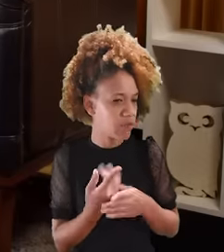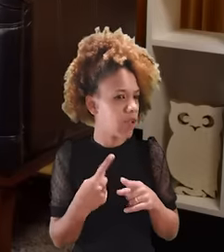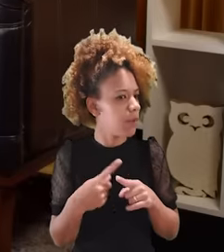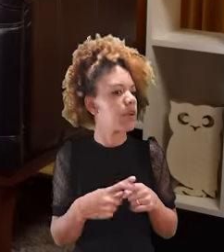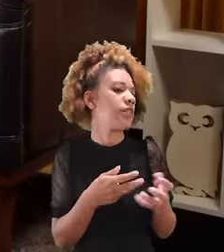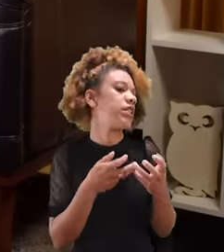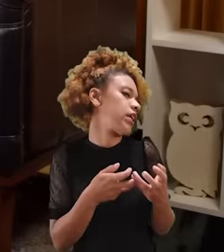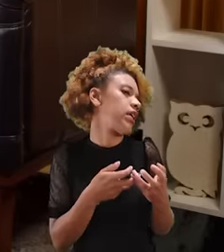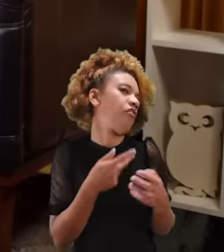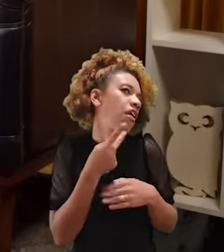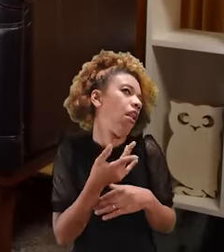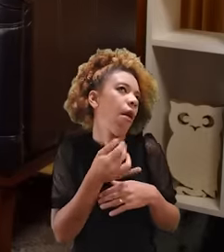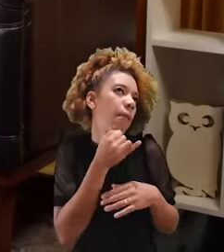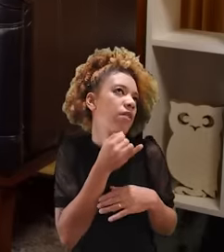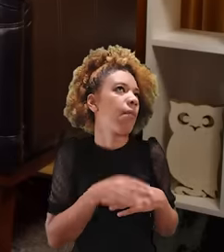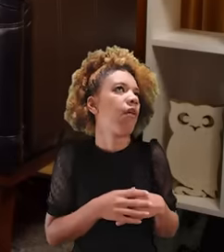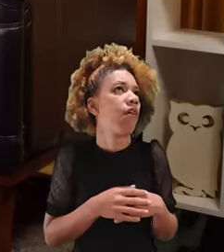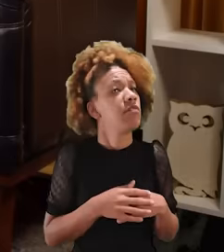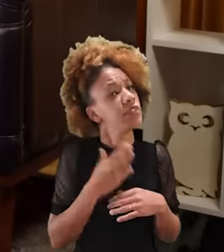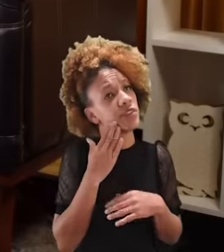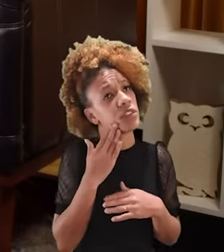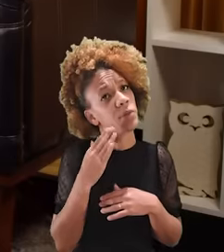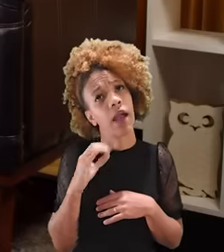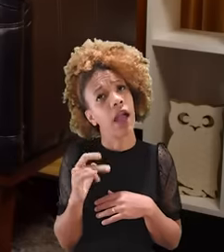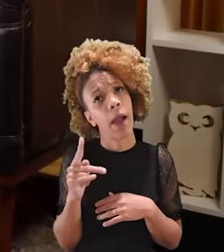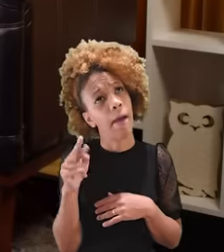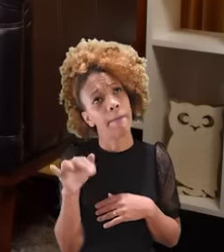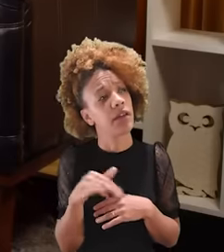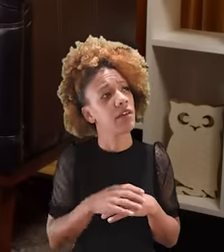gostaria de falar [ __ ] eu sei tanto sobre CAF que estão falando dessa [ __ ] dessa Bozena não